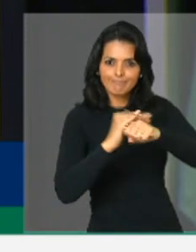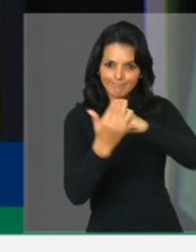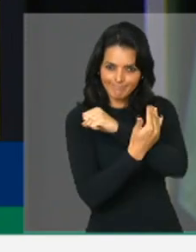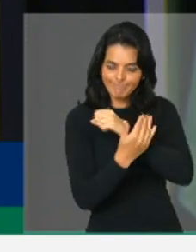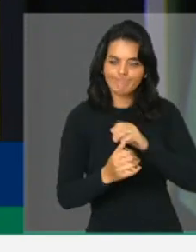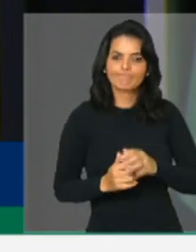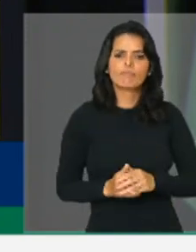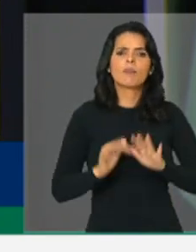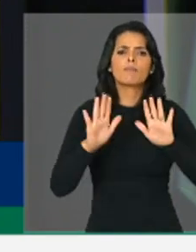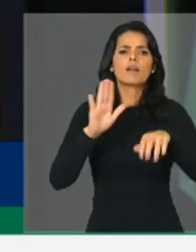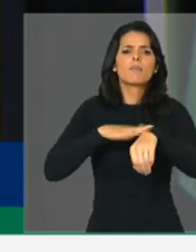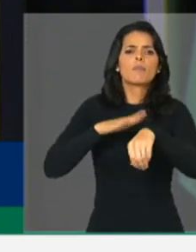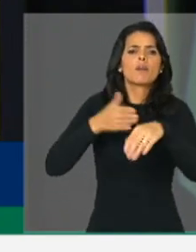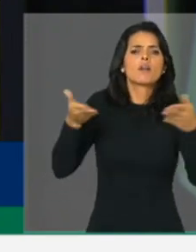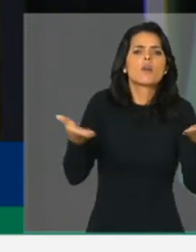TENHA... COMEÇADO TRATATIVAS COM... COM O MINISTRO DA